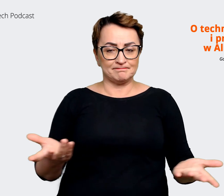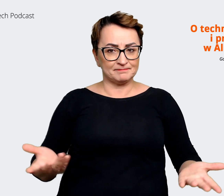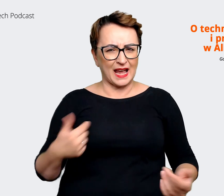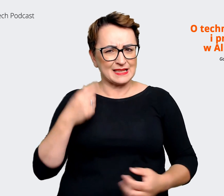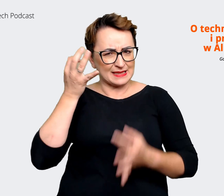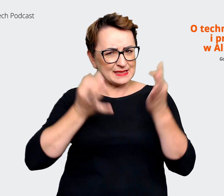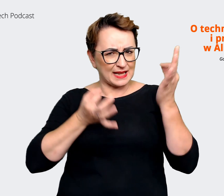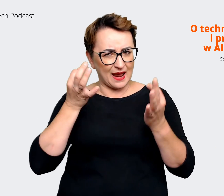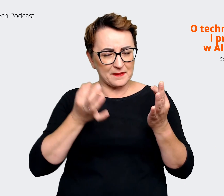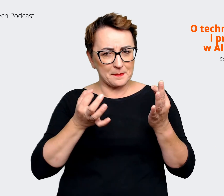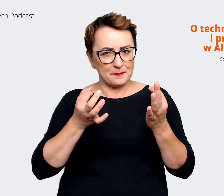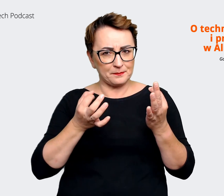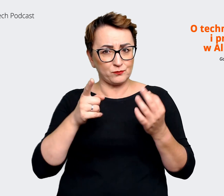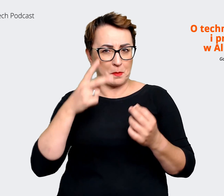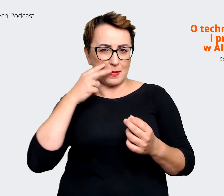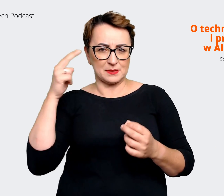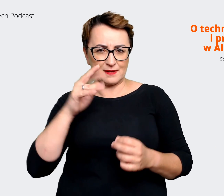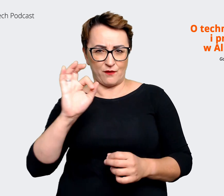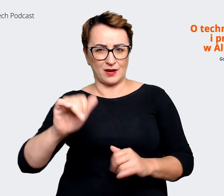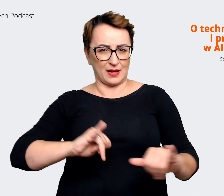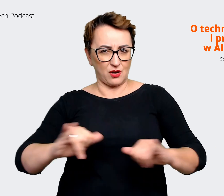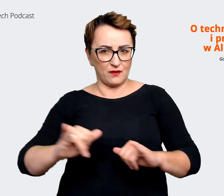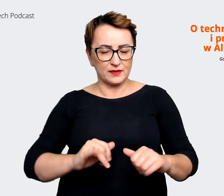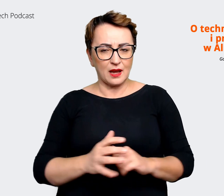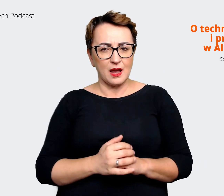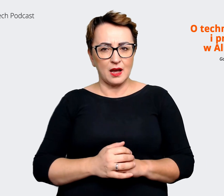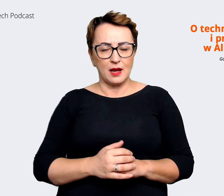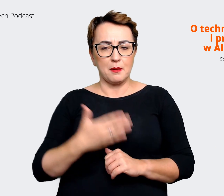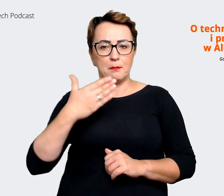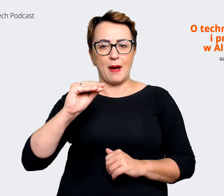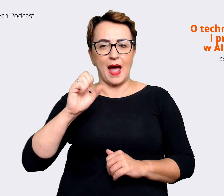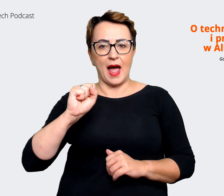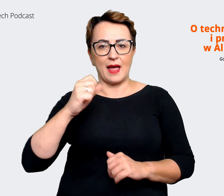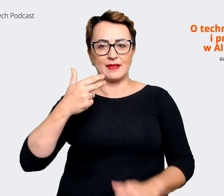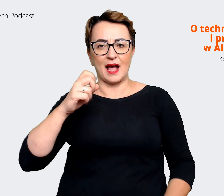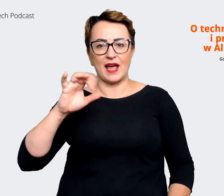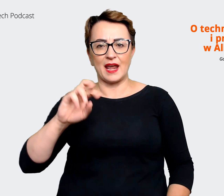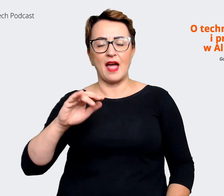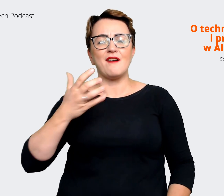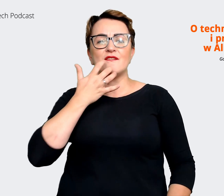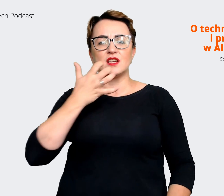się z tej perspektywy, jakie miałeś poczucie kiedyś wpływu na produkt, a jakie masz teraz?